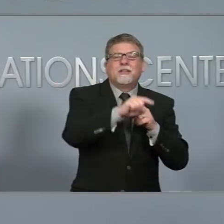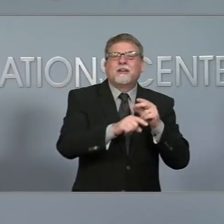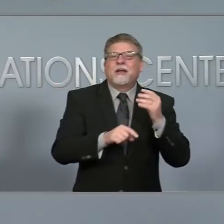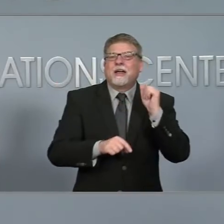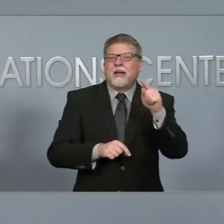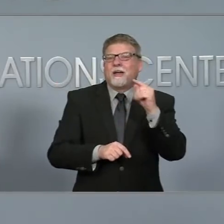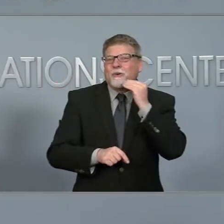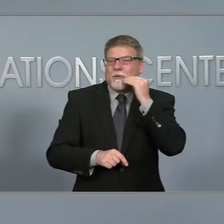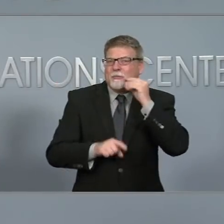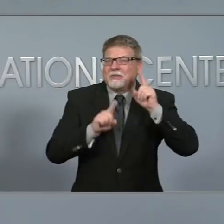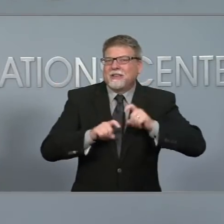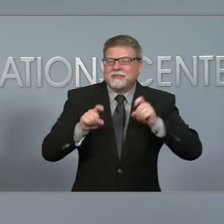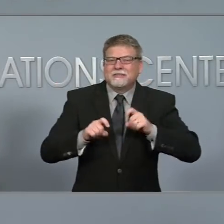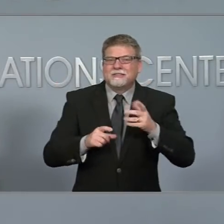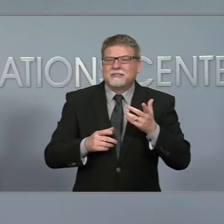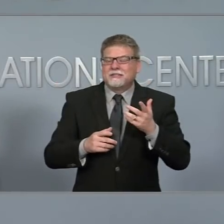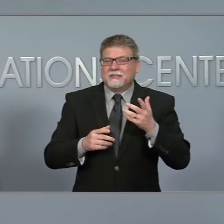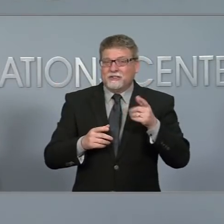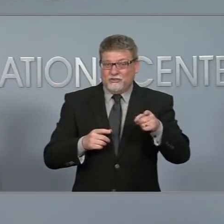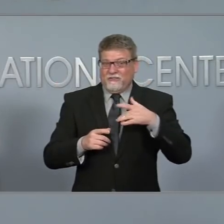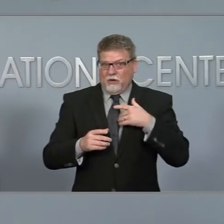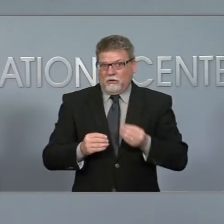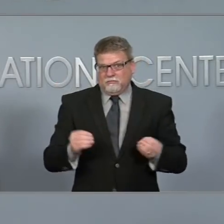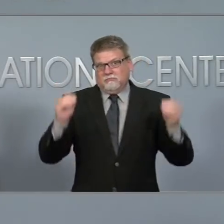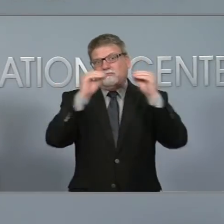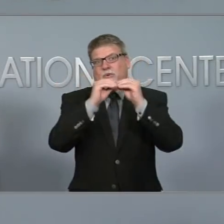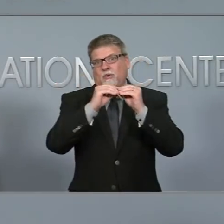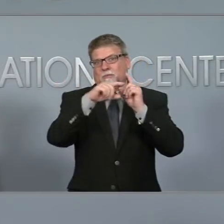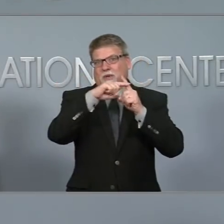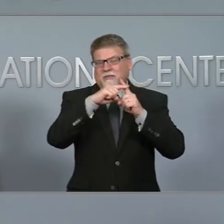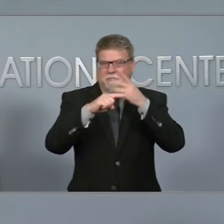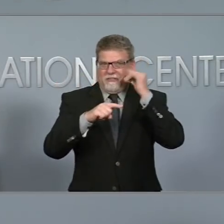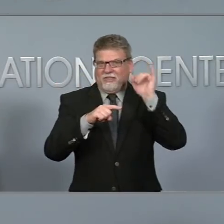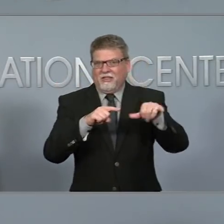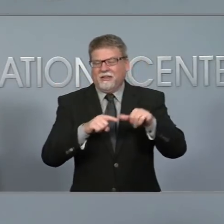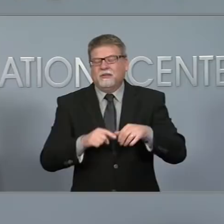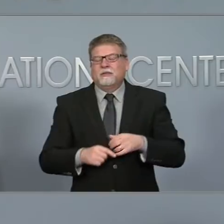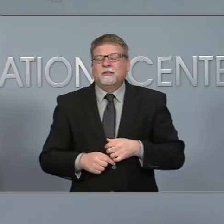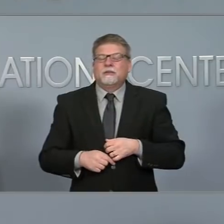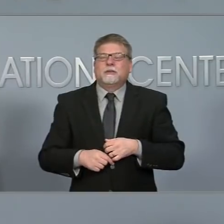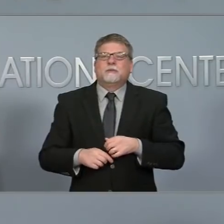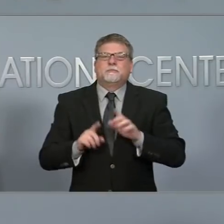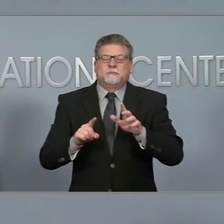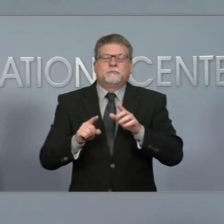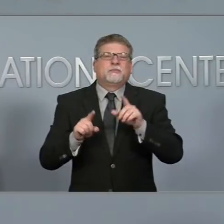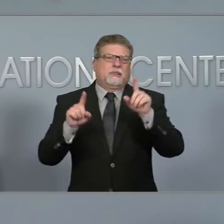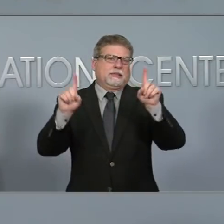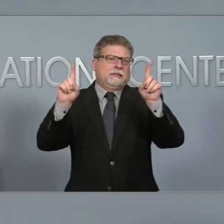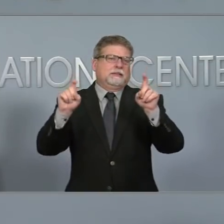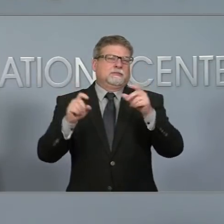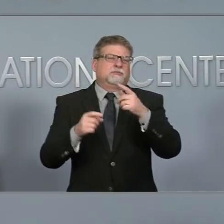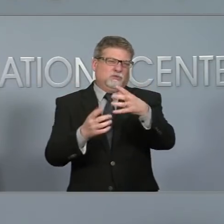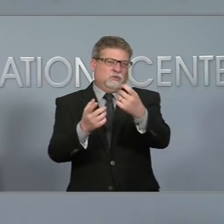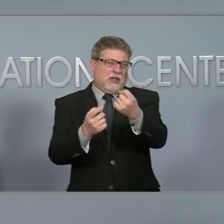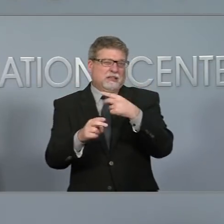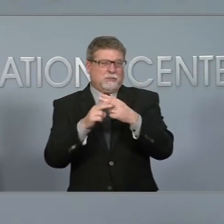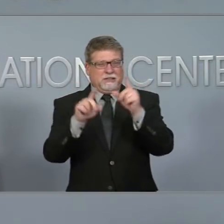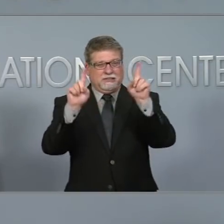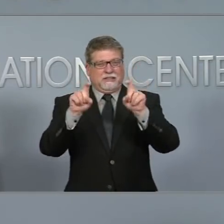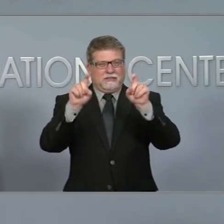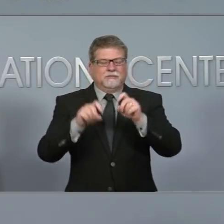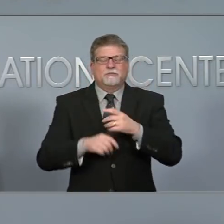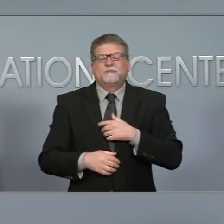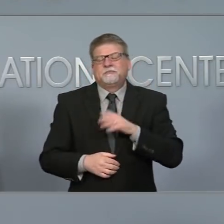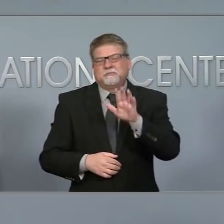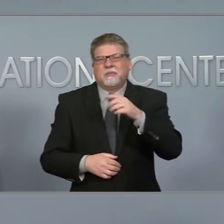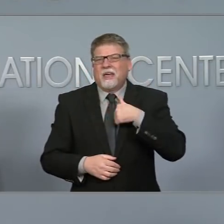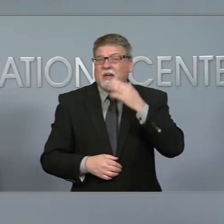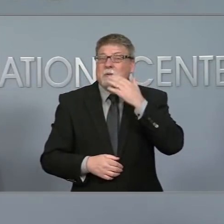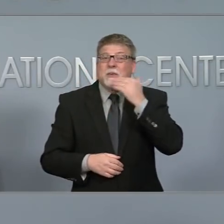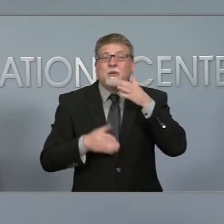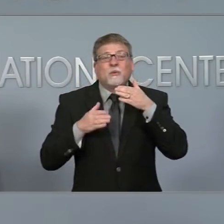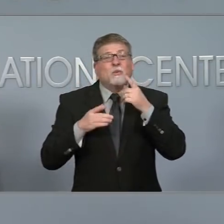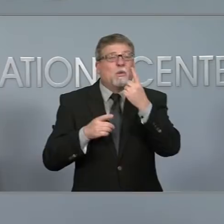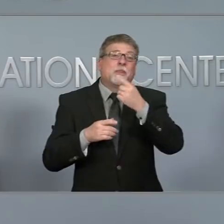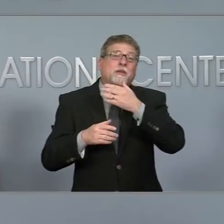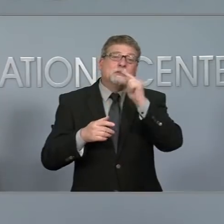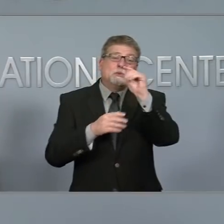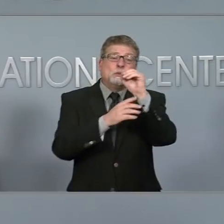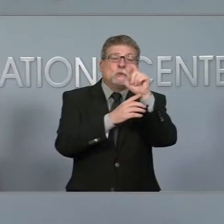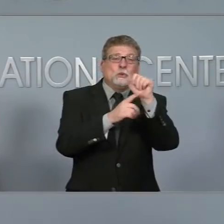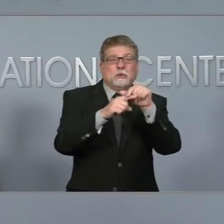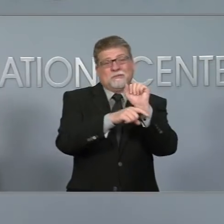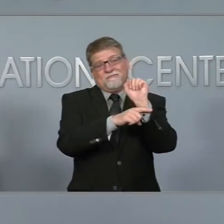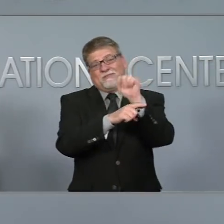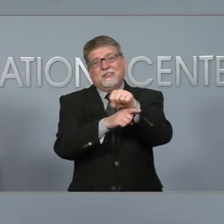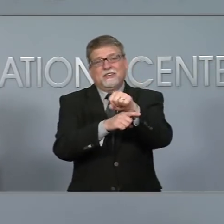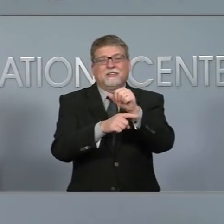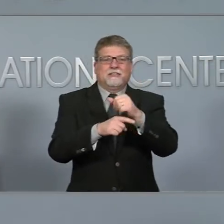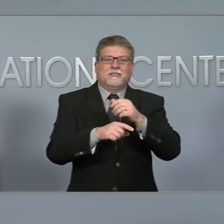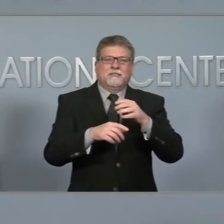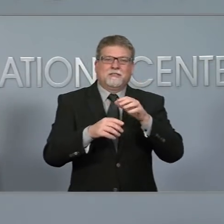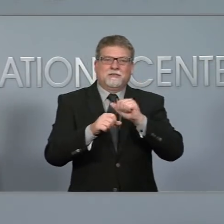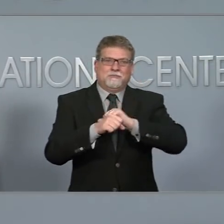Con